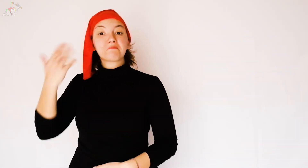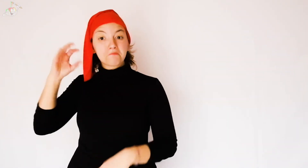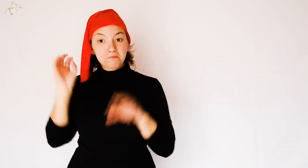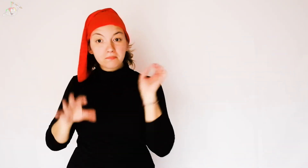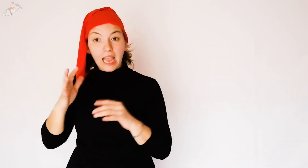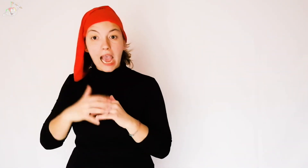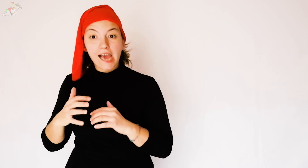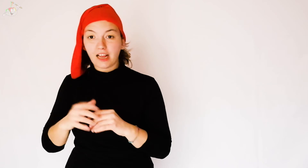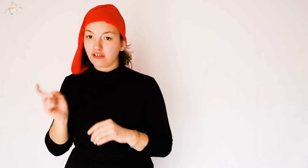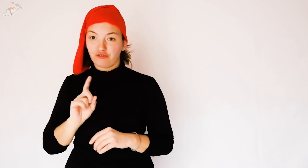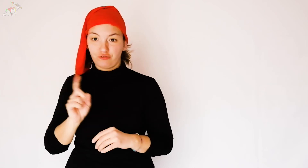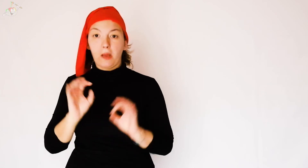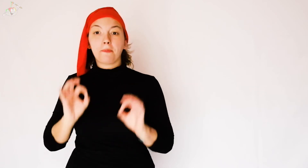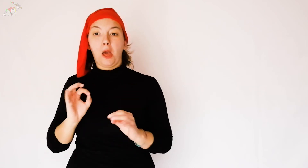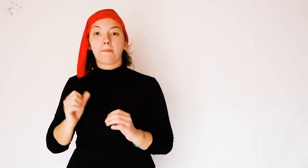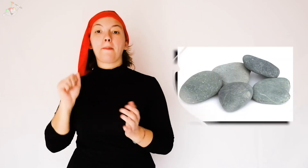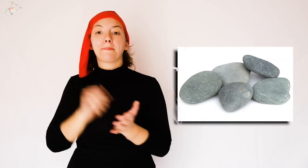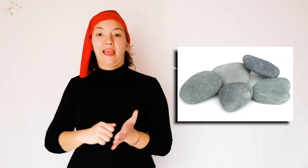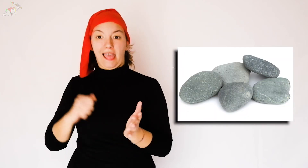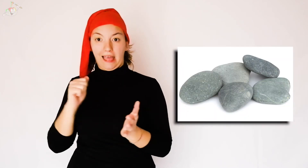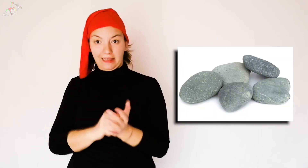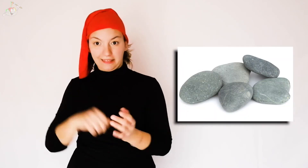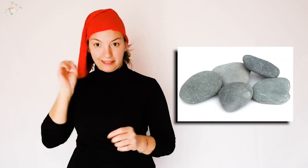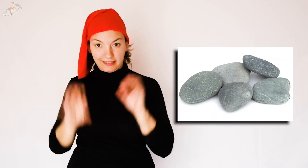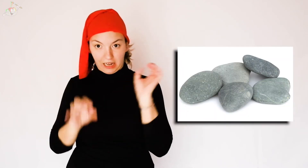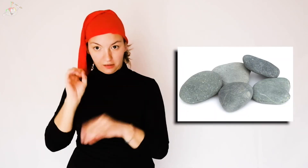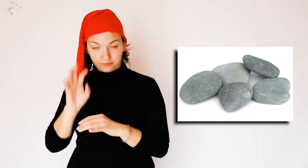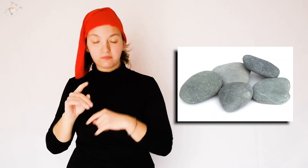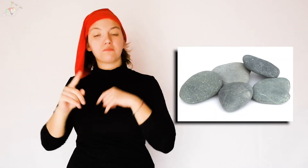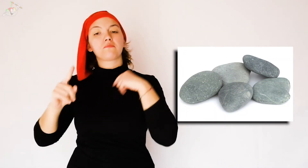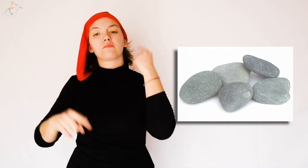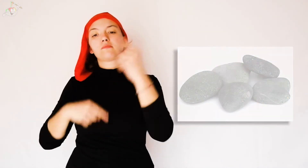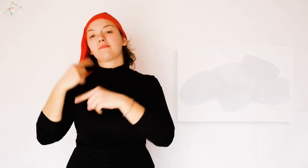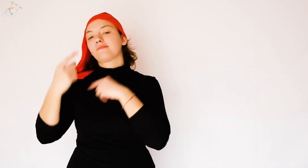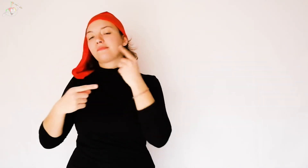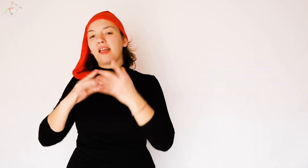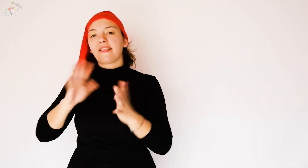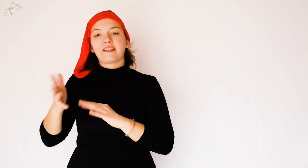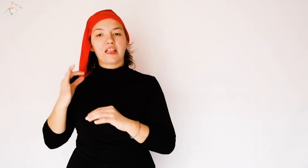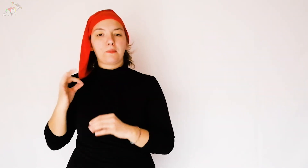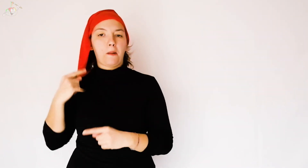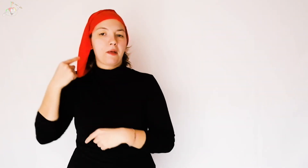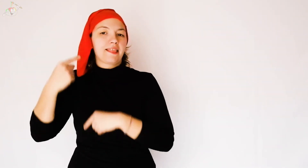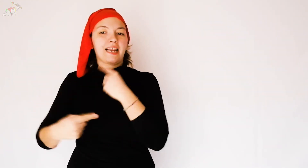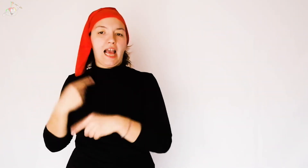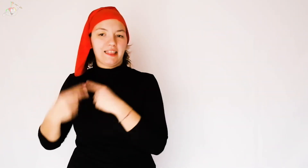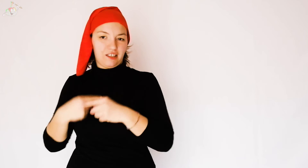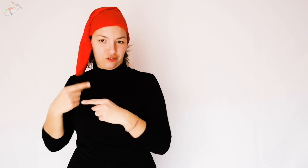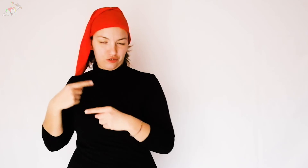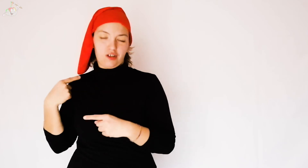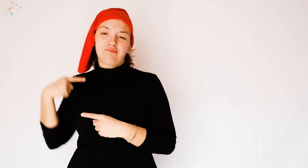All'epoca non tiravano arance ma pietre, dando via a una tradizione